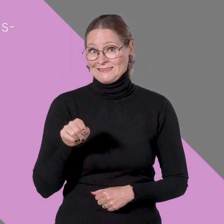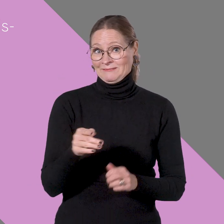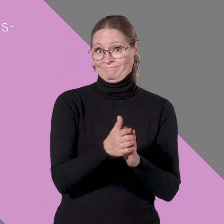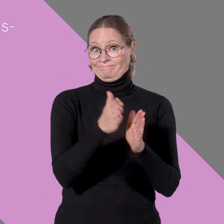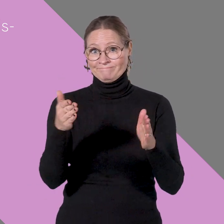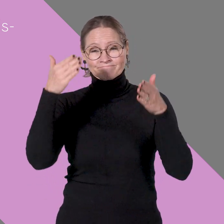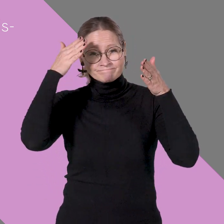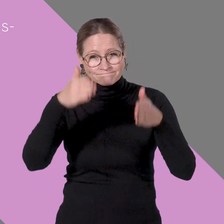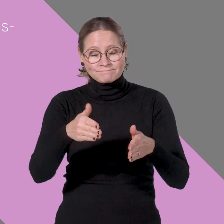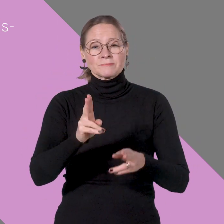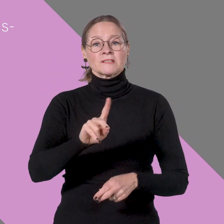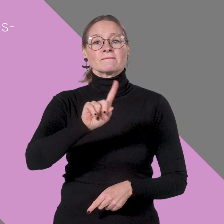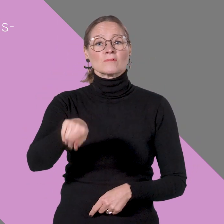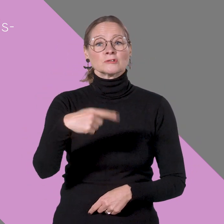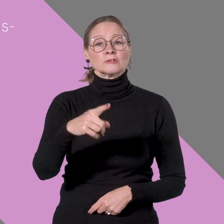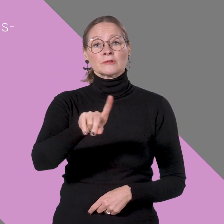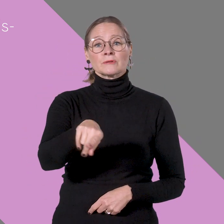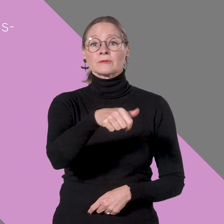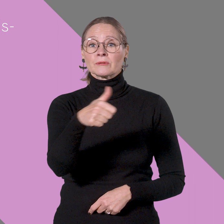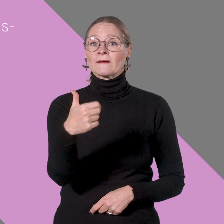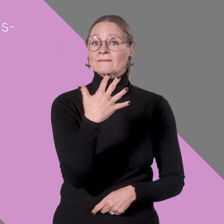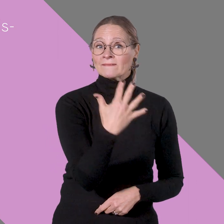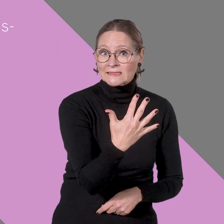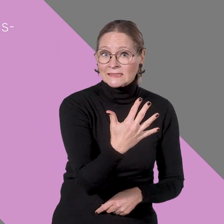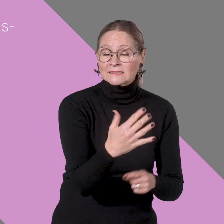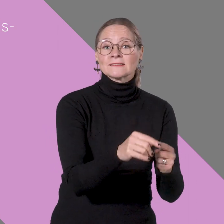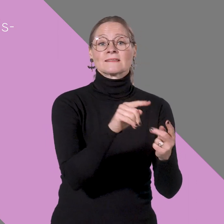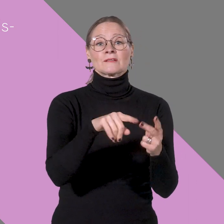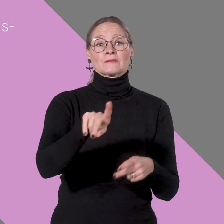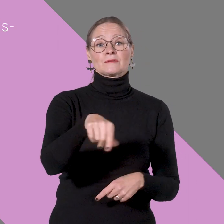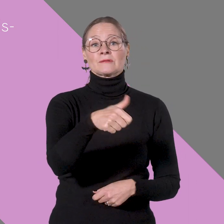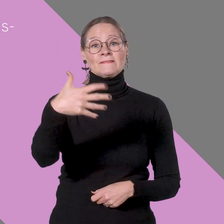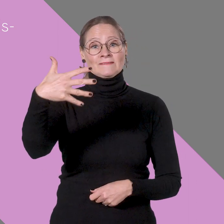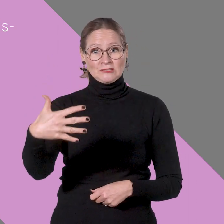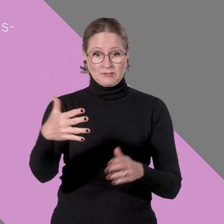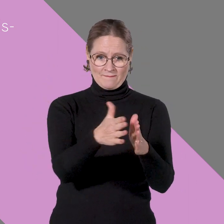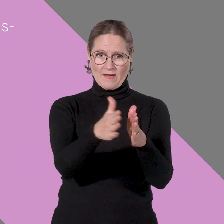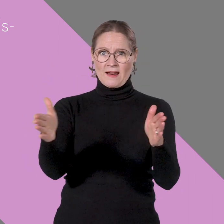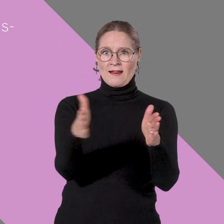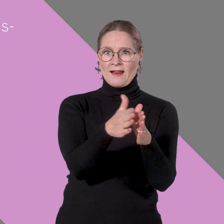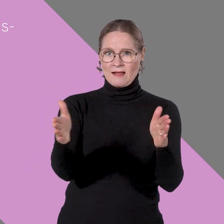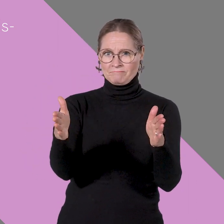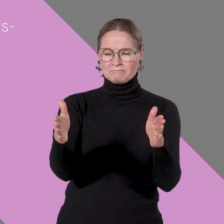ja tällöin käsitellään vuosien 1905 ja 1950 välistä aikaa.